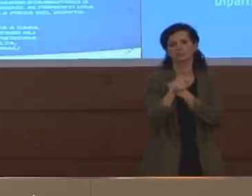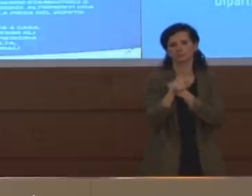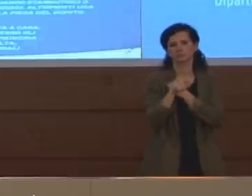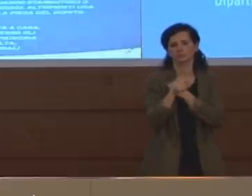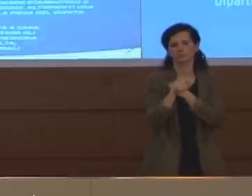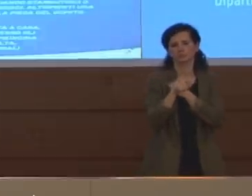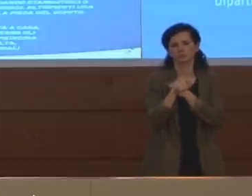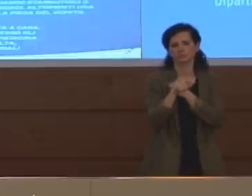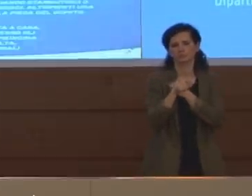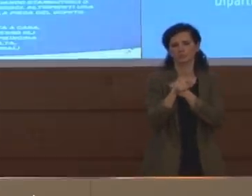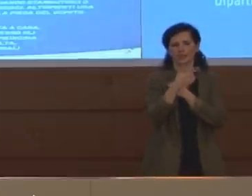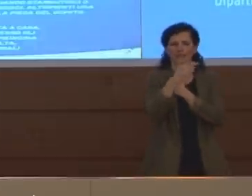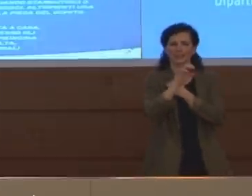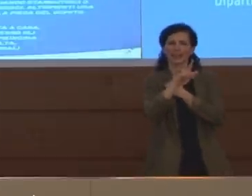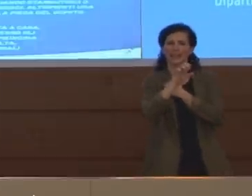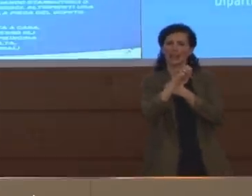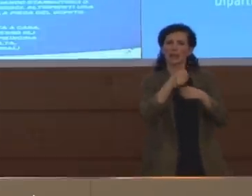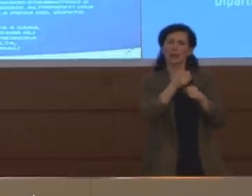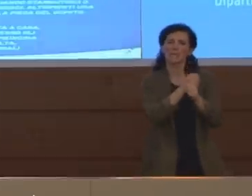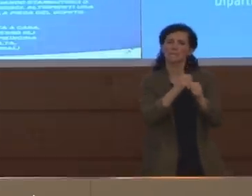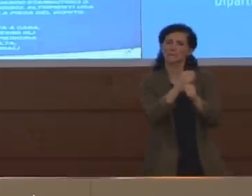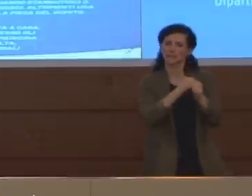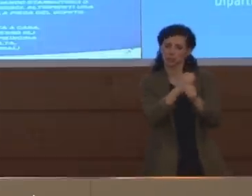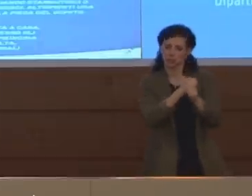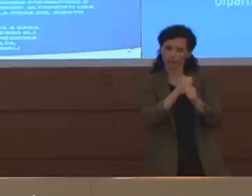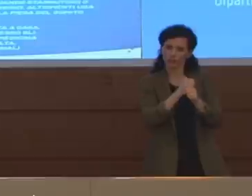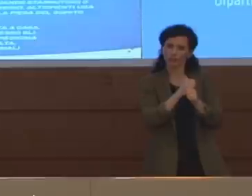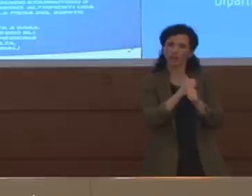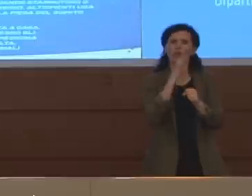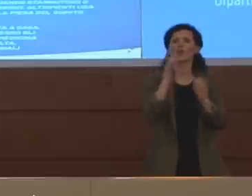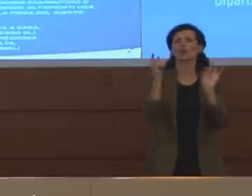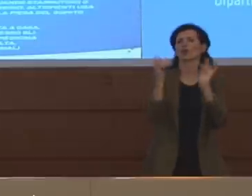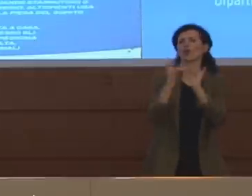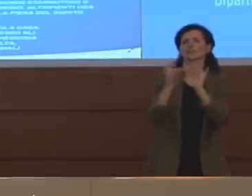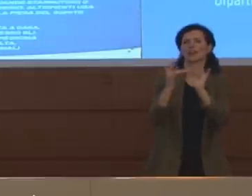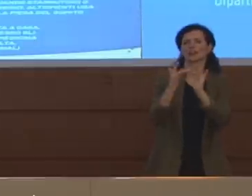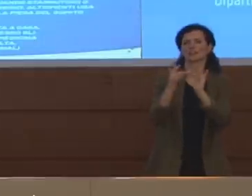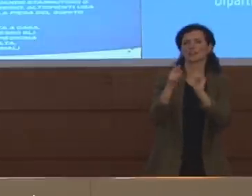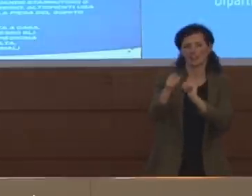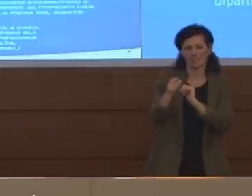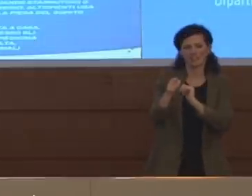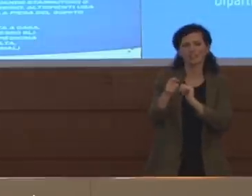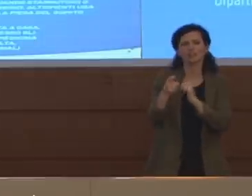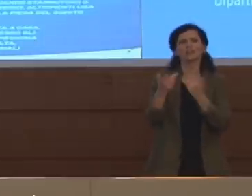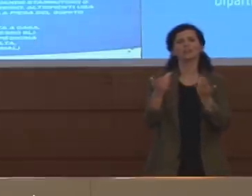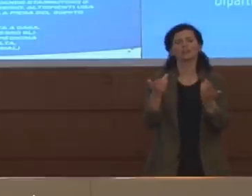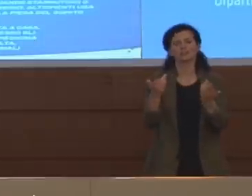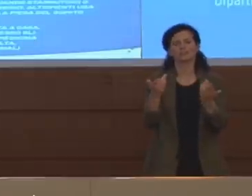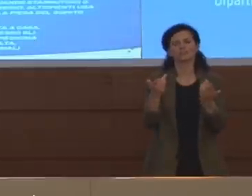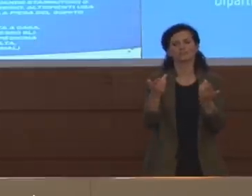telemedicina, piuttosto che di contact tracing che potrà essere utile in